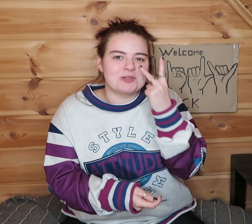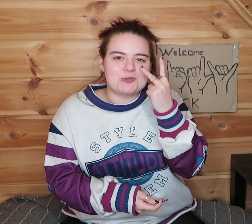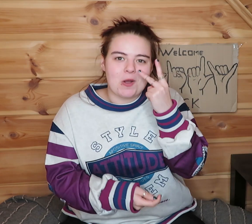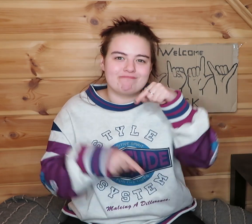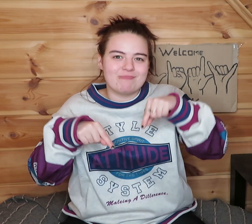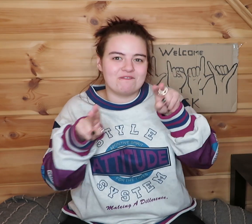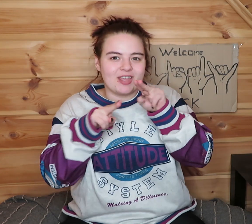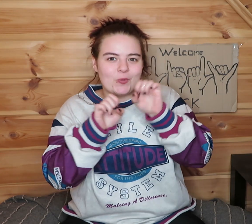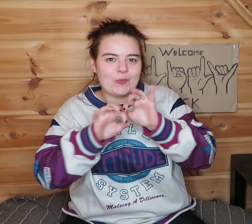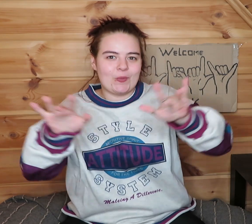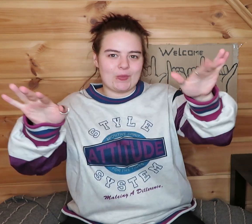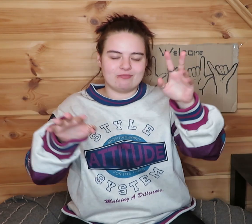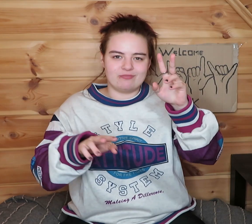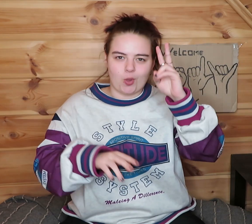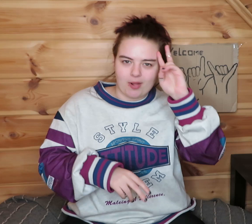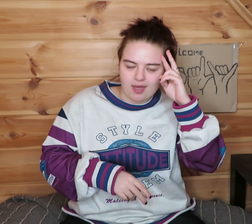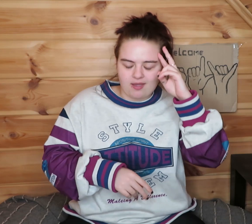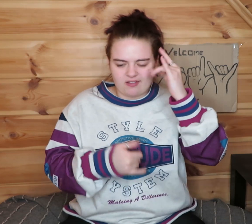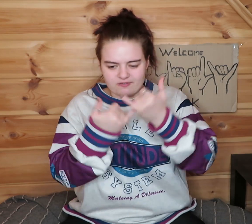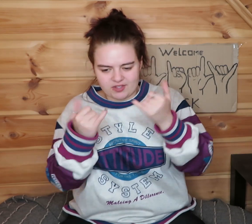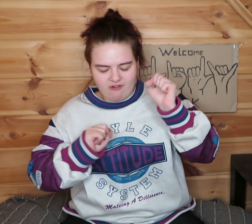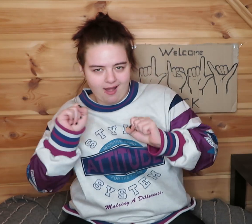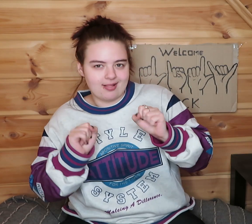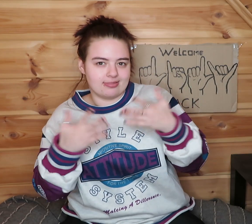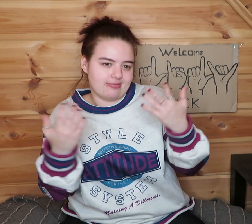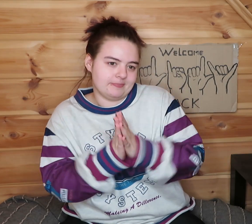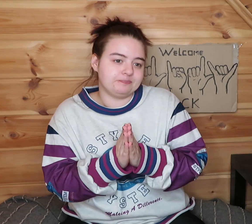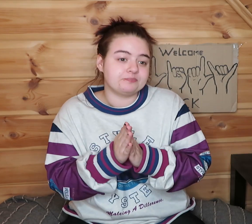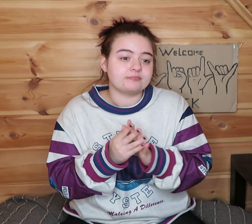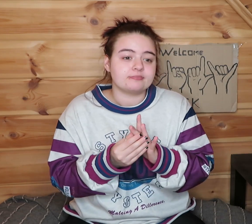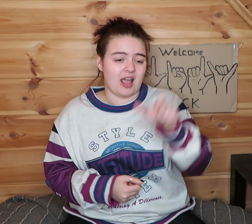In Zukunft ändert es sich vielleicht. Schau ma mal wie das Video zum nachdenken anregt.